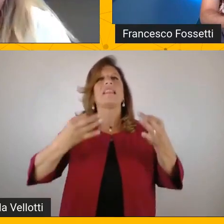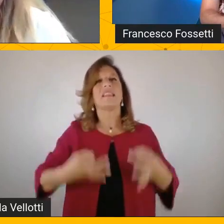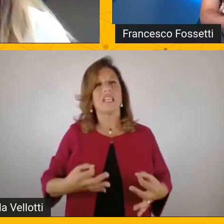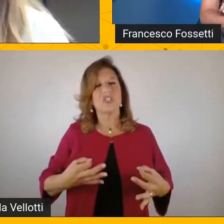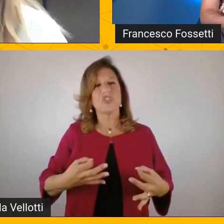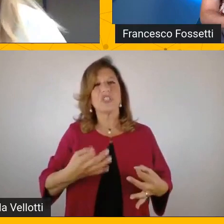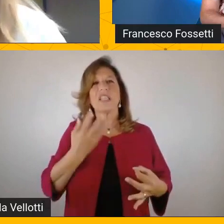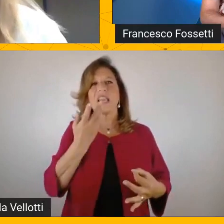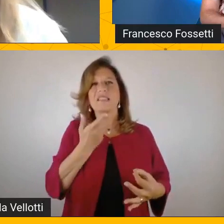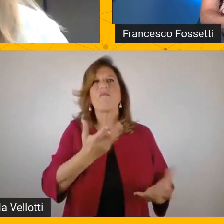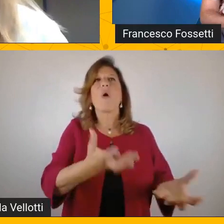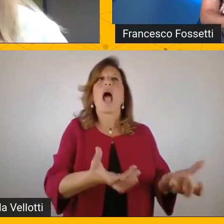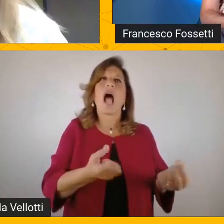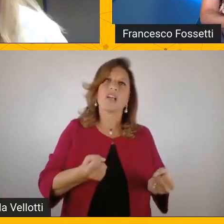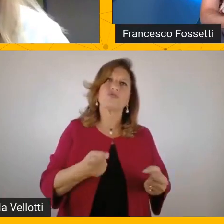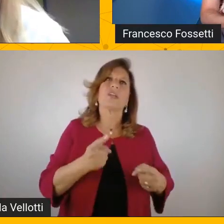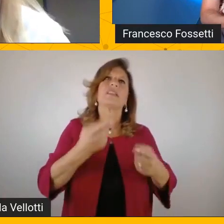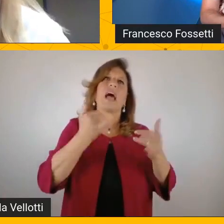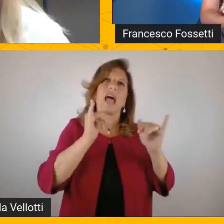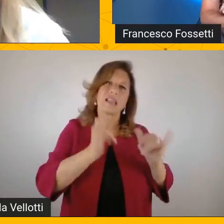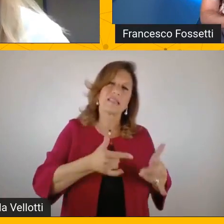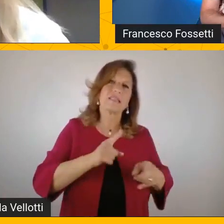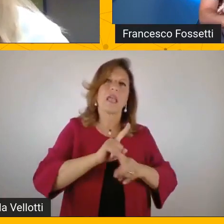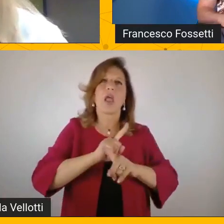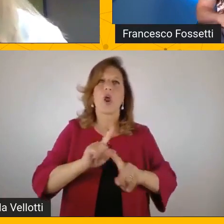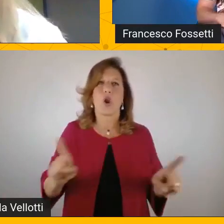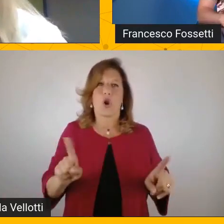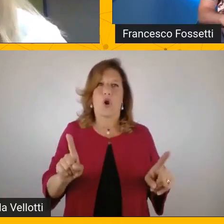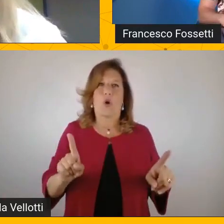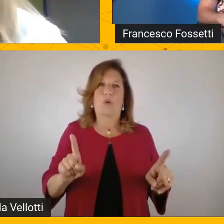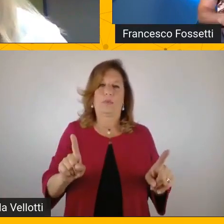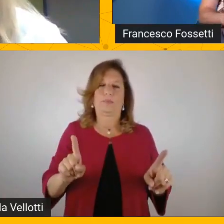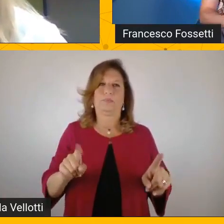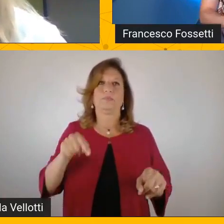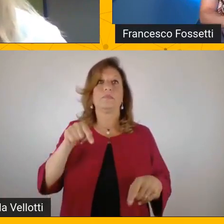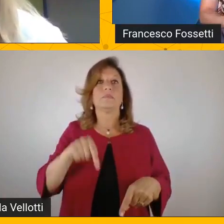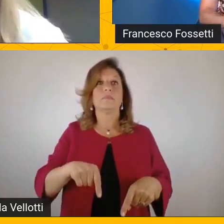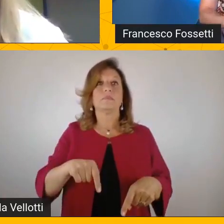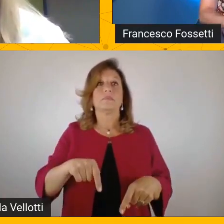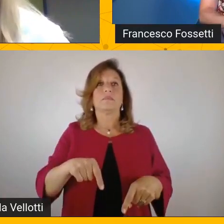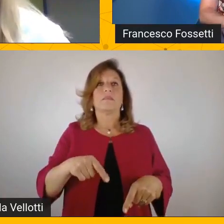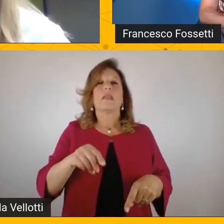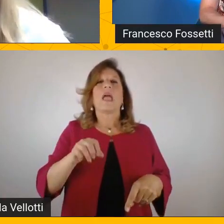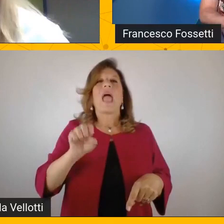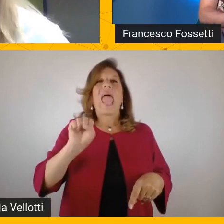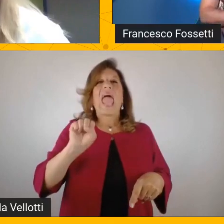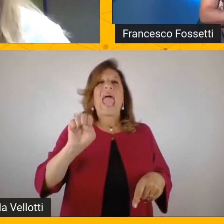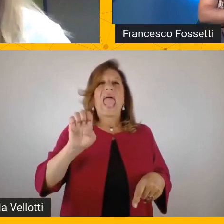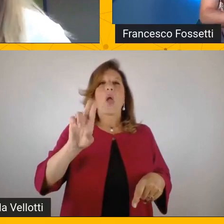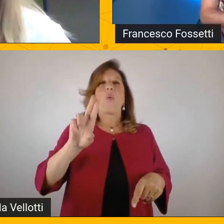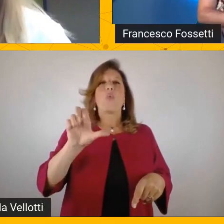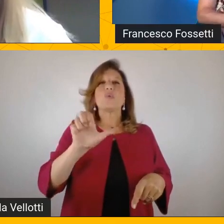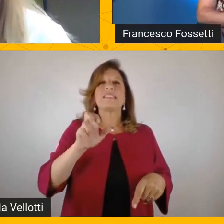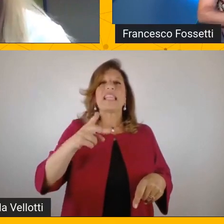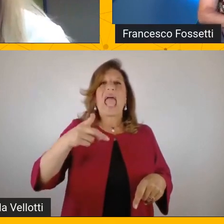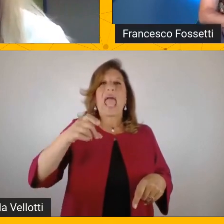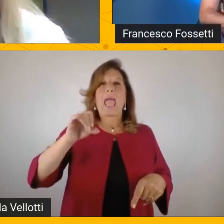se eh ci stai o non ci stai ma in modo consapevole. A questo